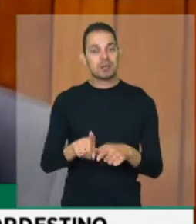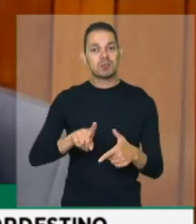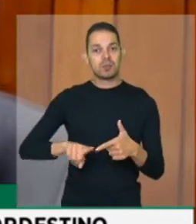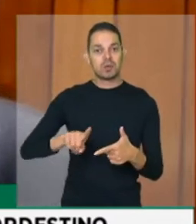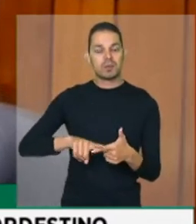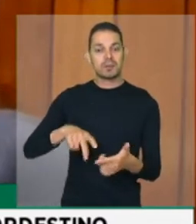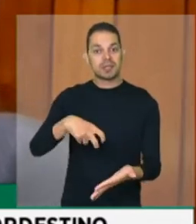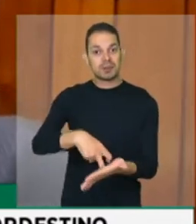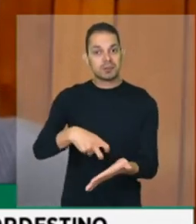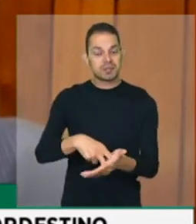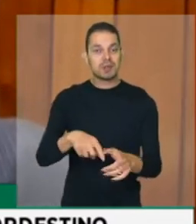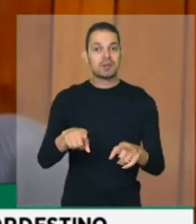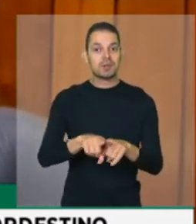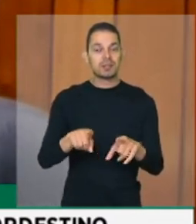AMAZÔNIA NÓS TEMOS UM PROBLEMA DAS QUEIMADAS NÓS